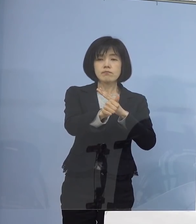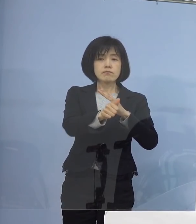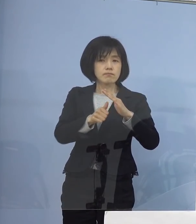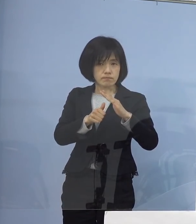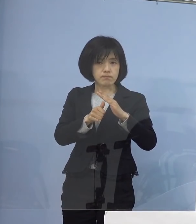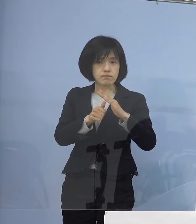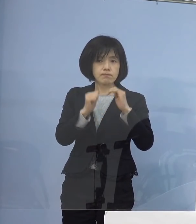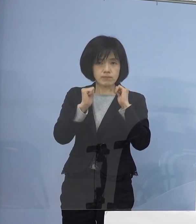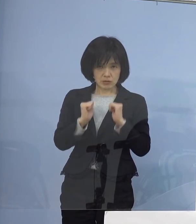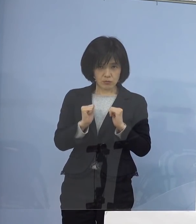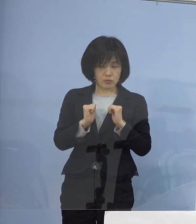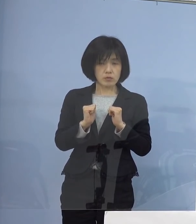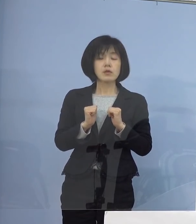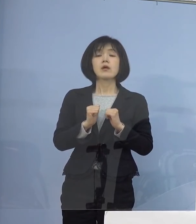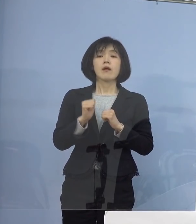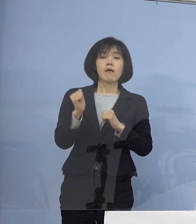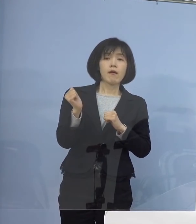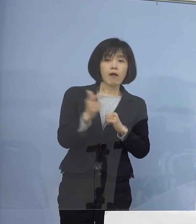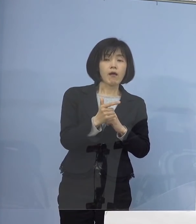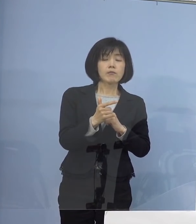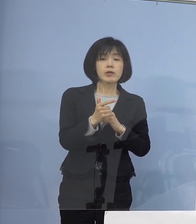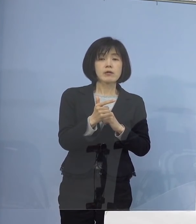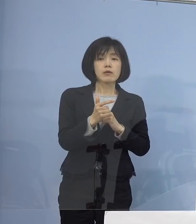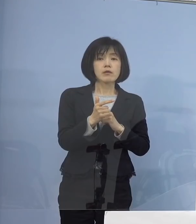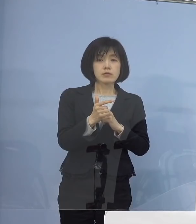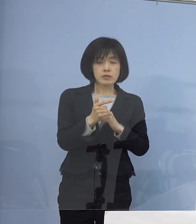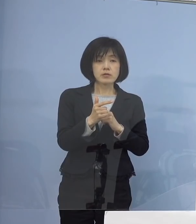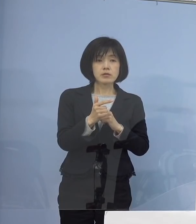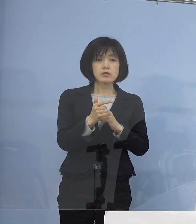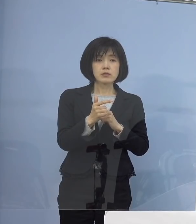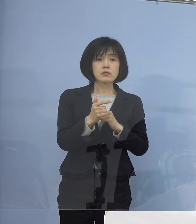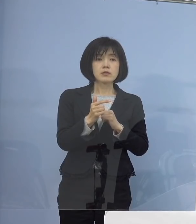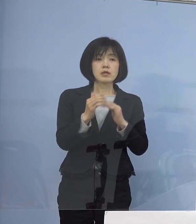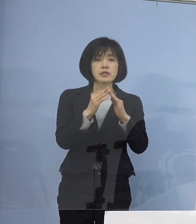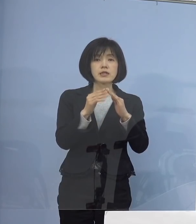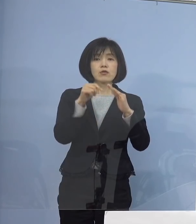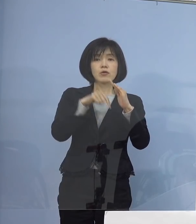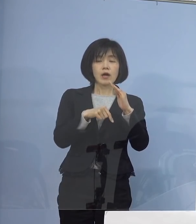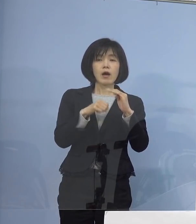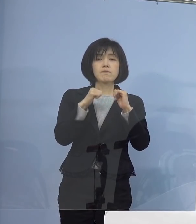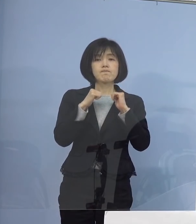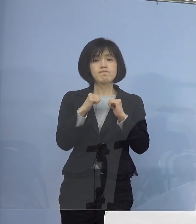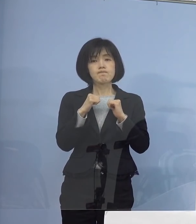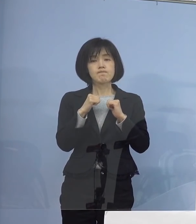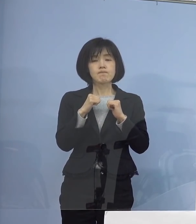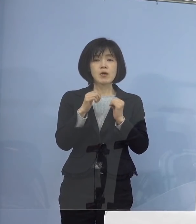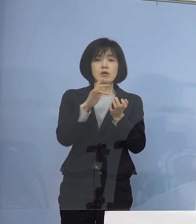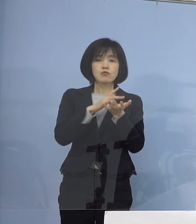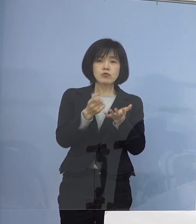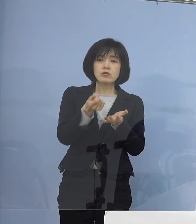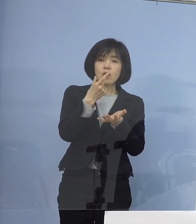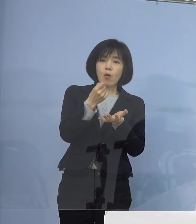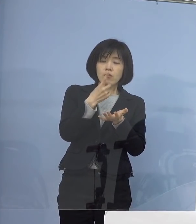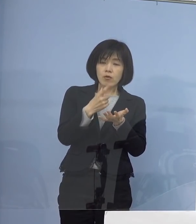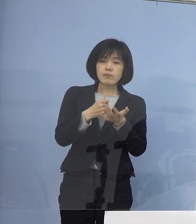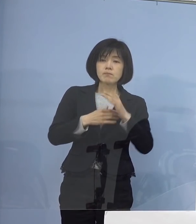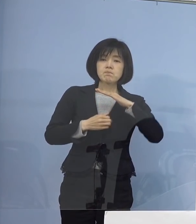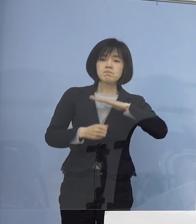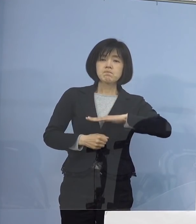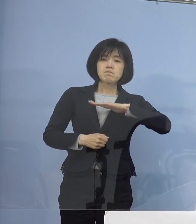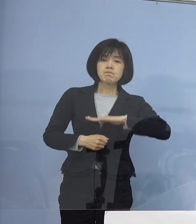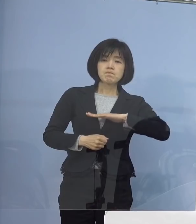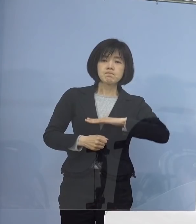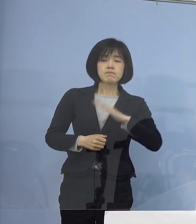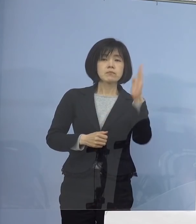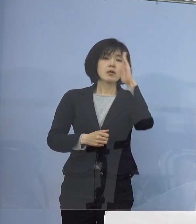そして早め早めに決して家の中で売薬こうしたものを飲んで なんとかしのごうなどと思っていただくのではなく